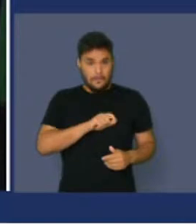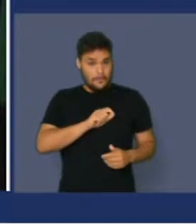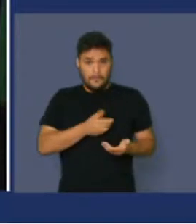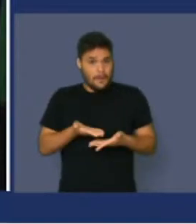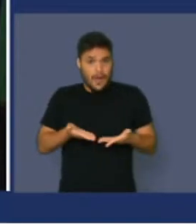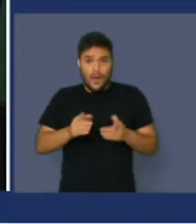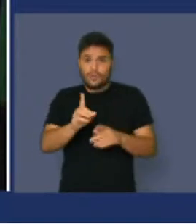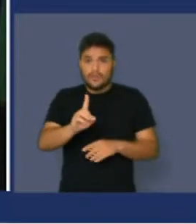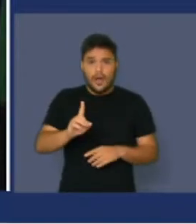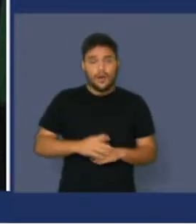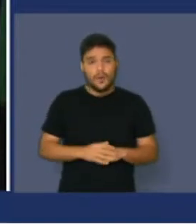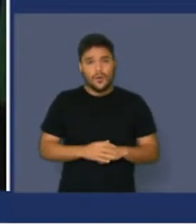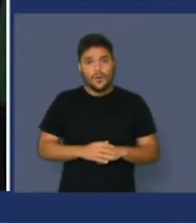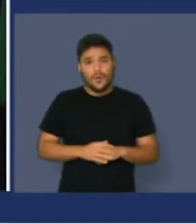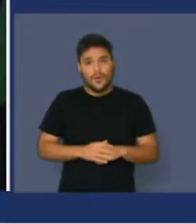CONTA NOS EMPRESÁRIOS,